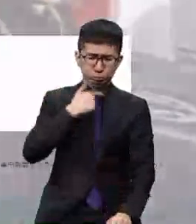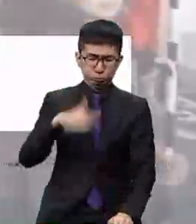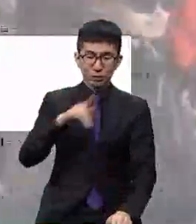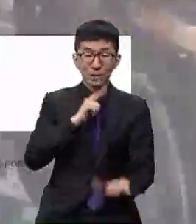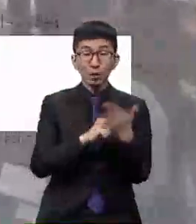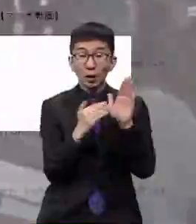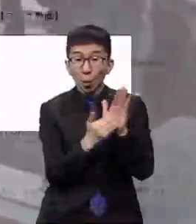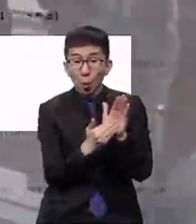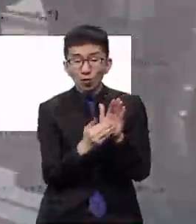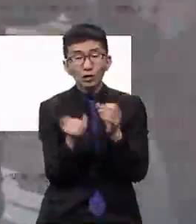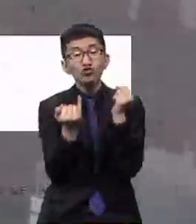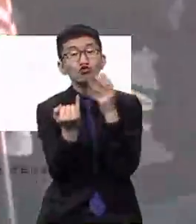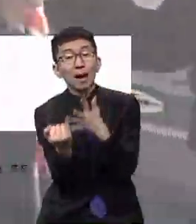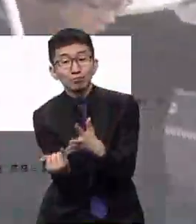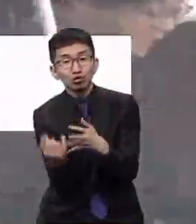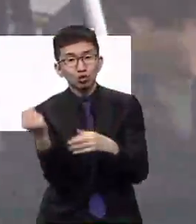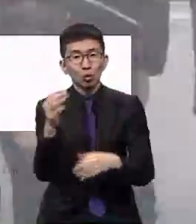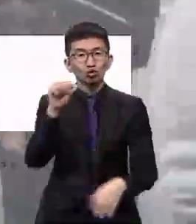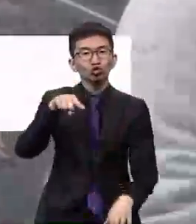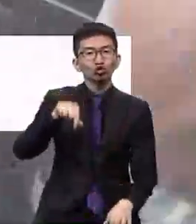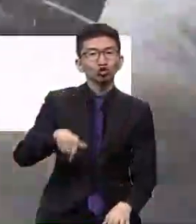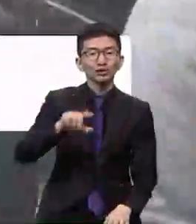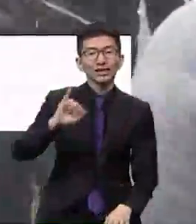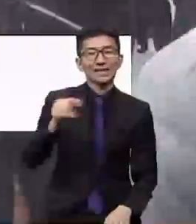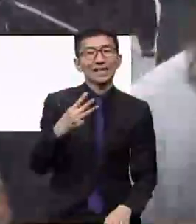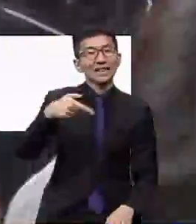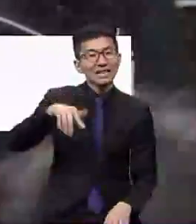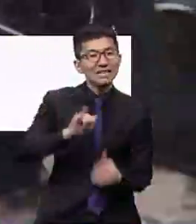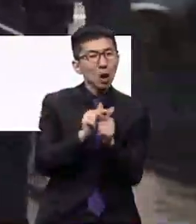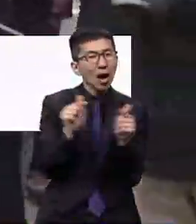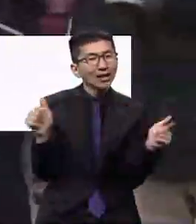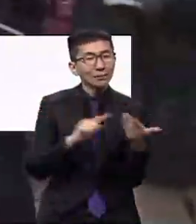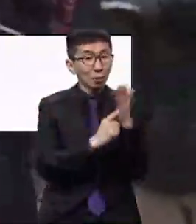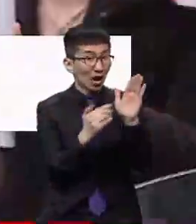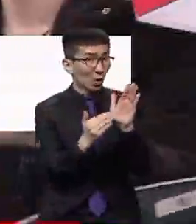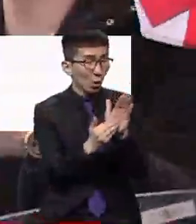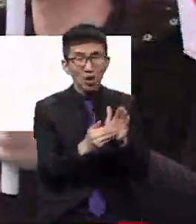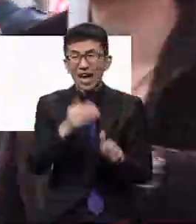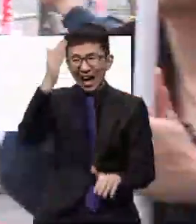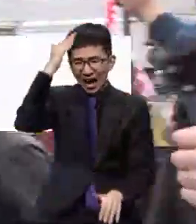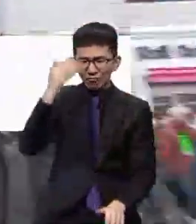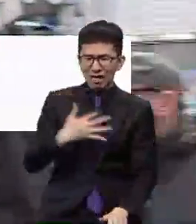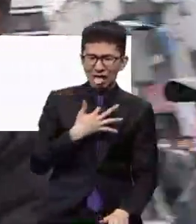등을 극우적 시각에서 다루며 혐한을 조장하는 콘텐츠들이 우후죽순처럼 확산하고 있습니다.